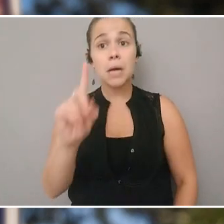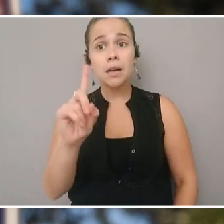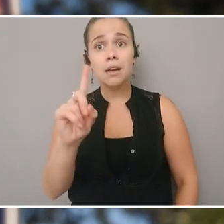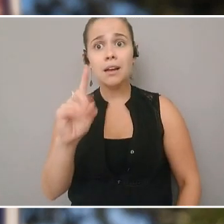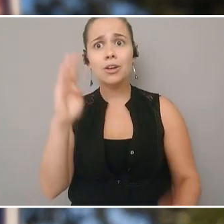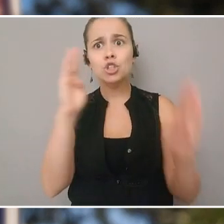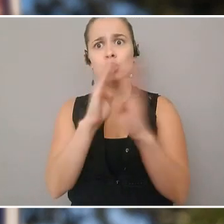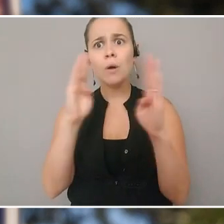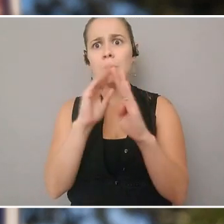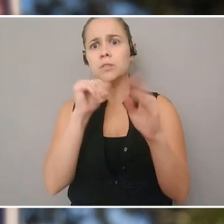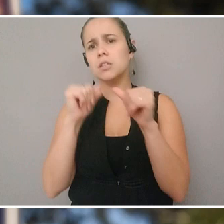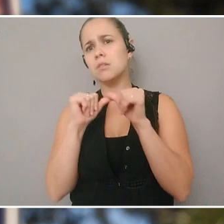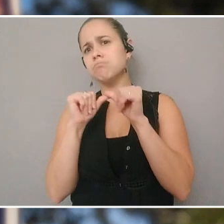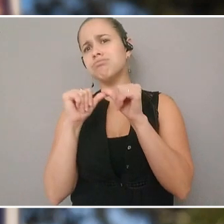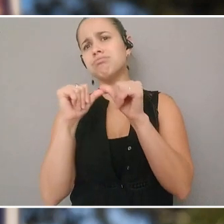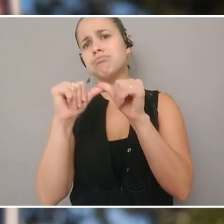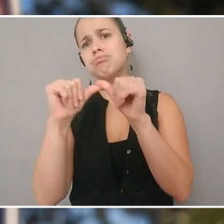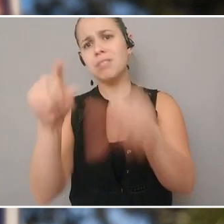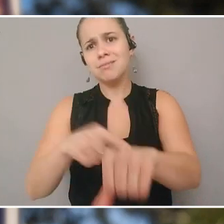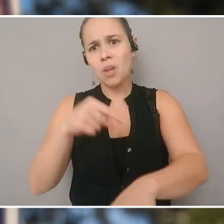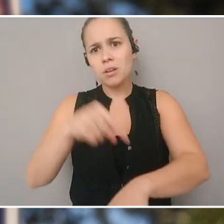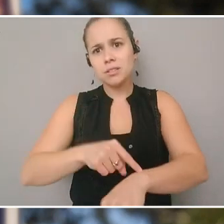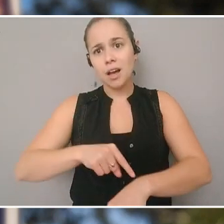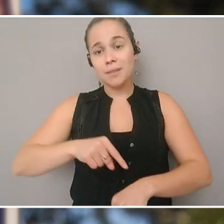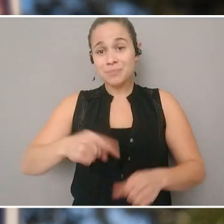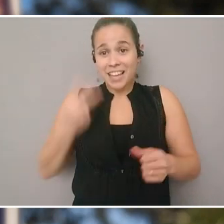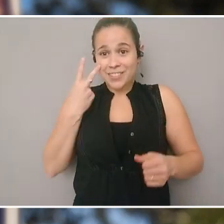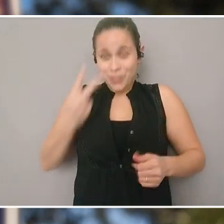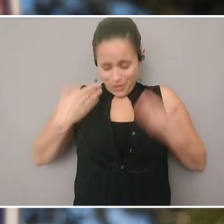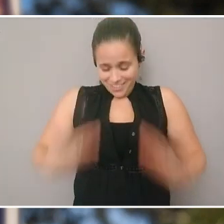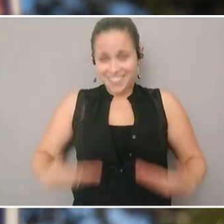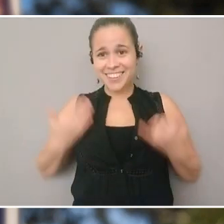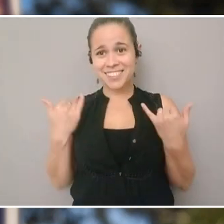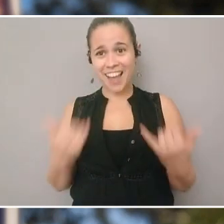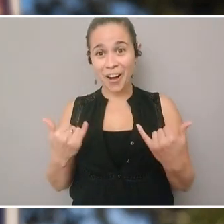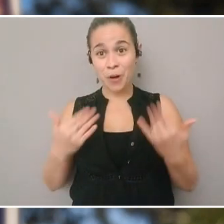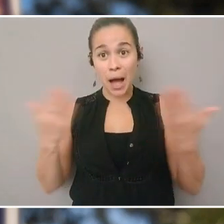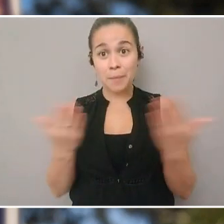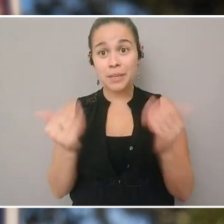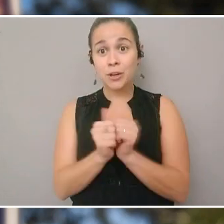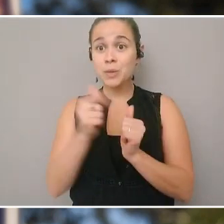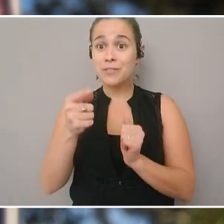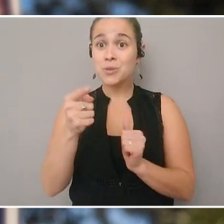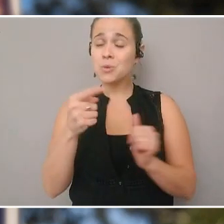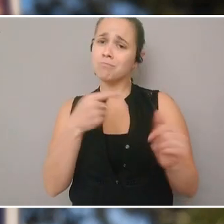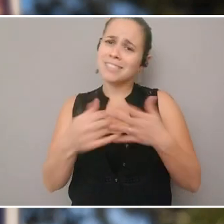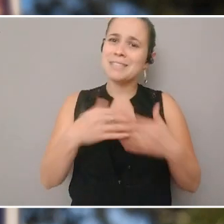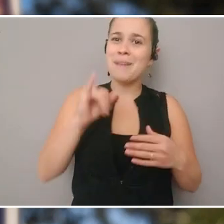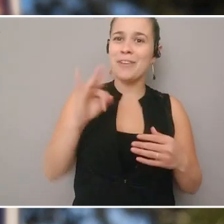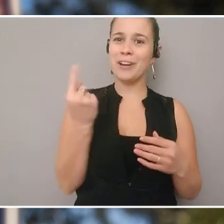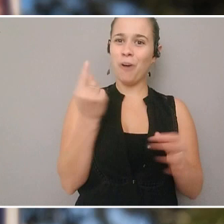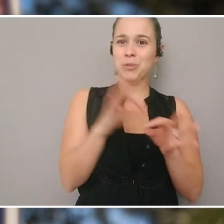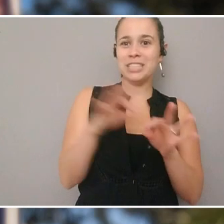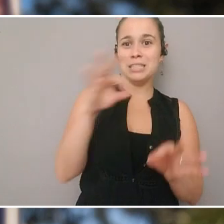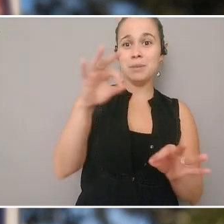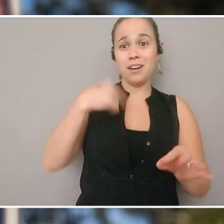duran siempre y mírame ahora aquí con ustedes aunque